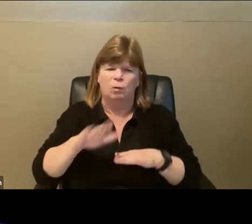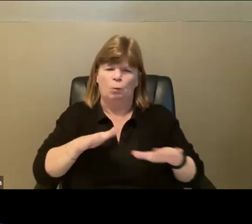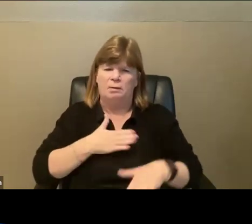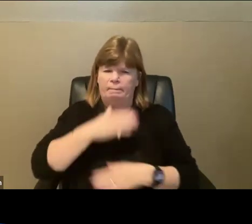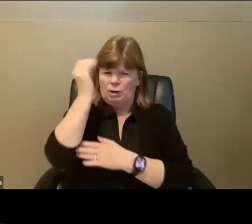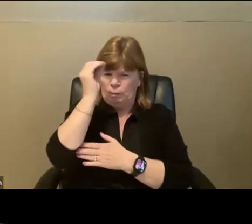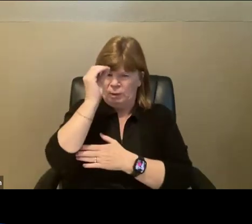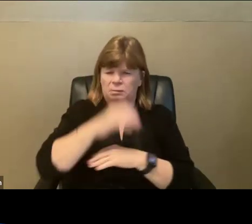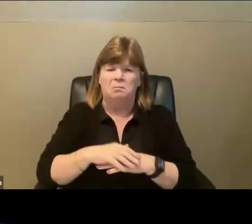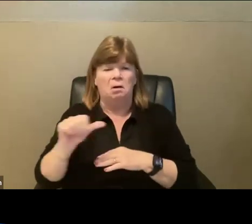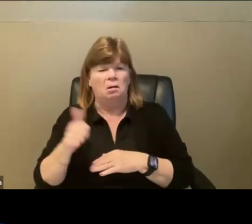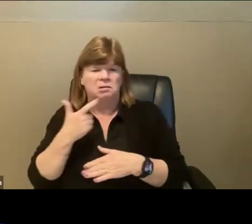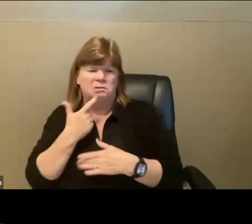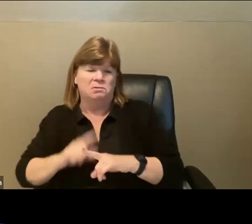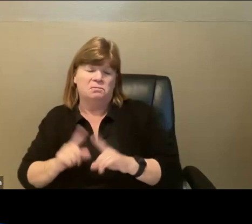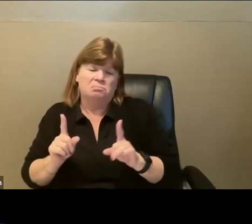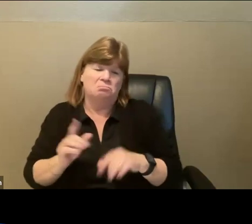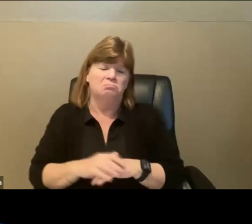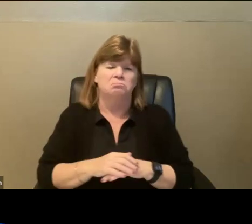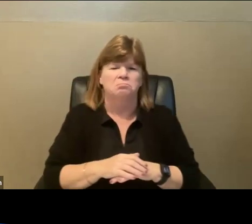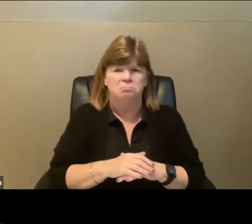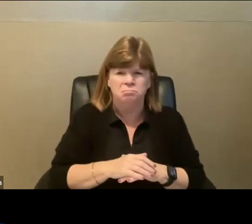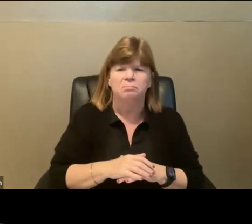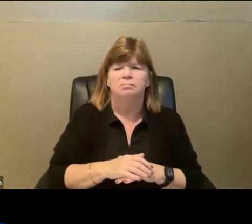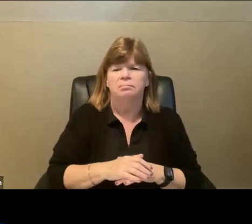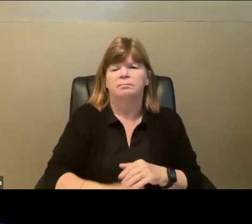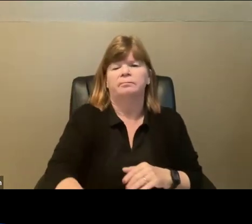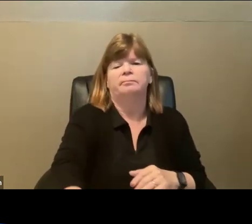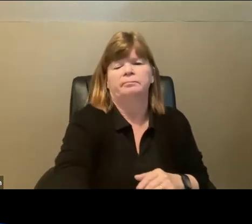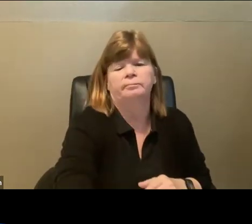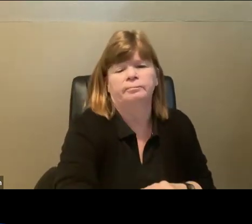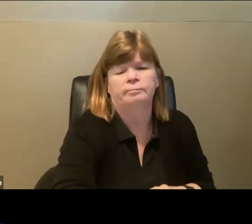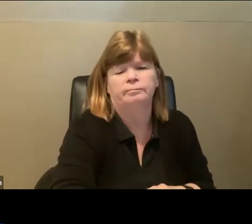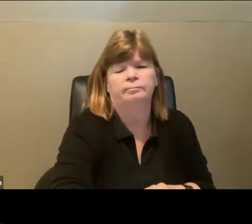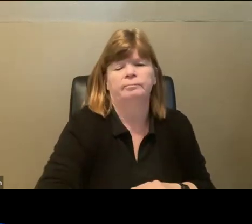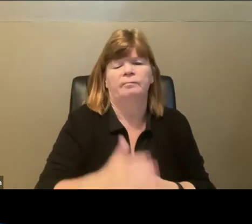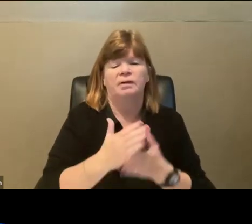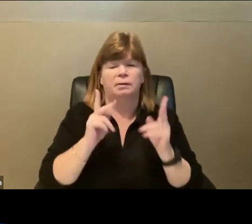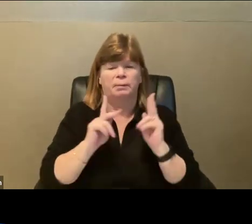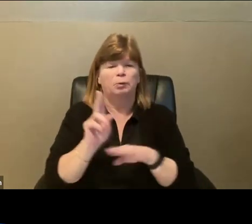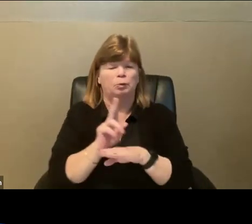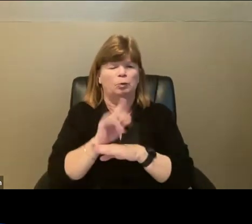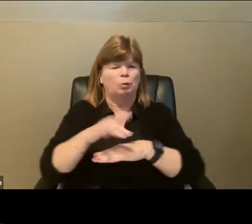Otros podrían opinar diferente. Pero algunas personas están usando estos electrodos de superficie para poder